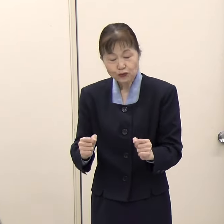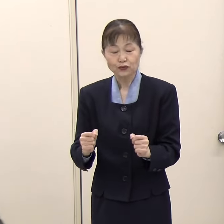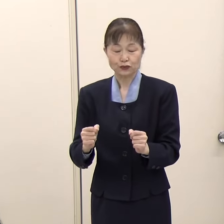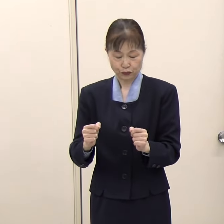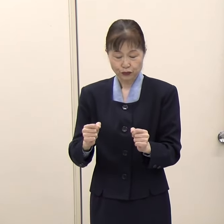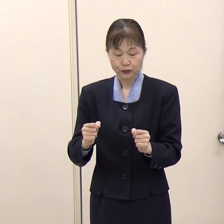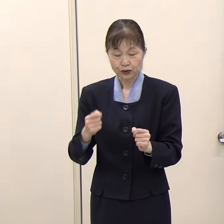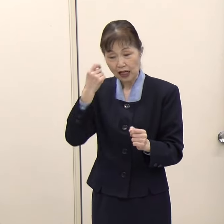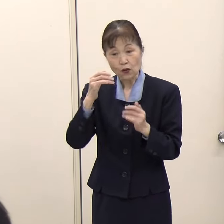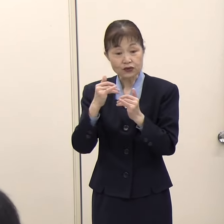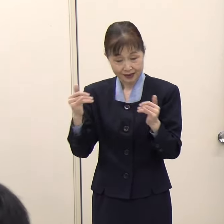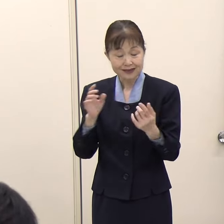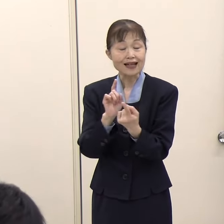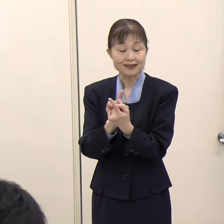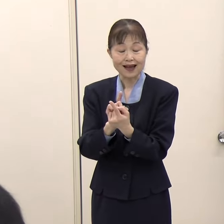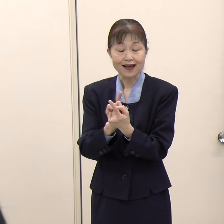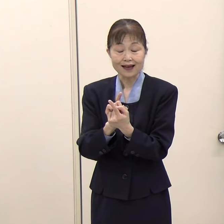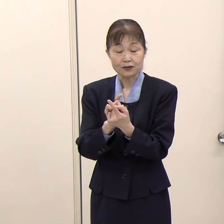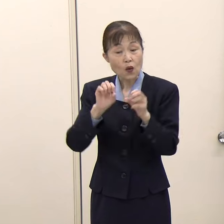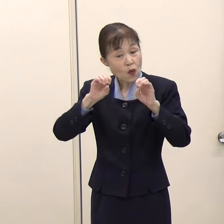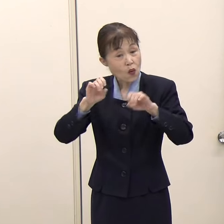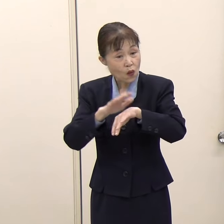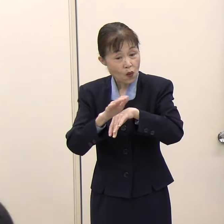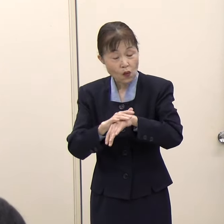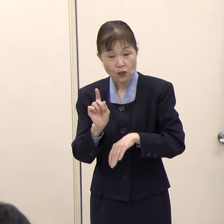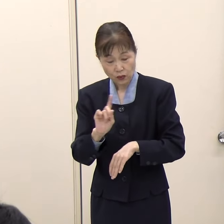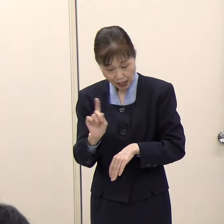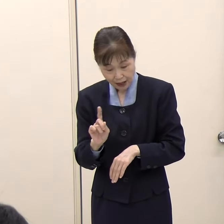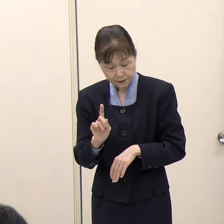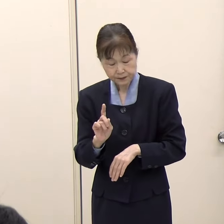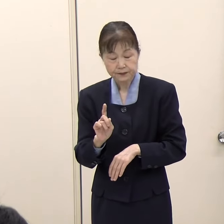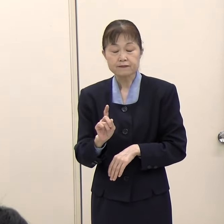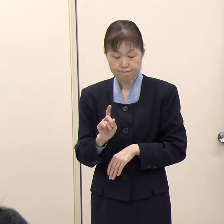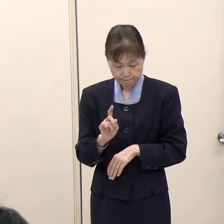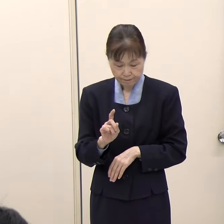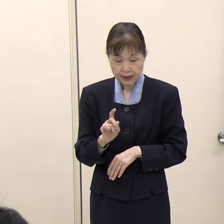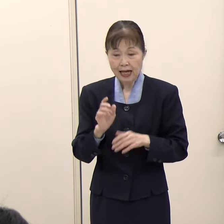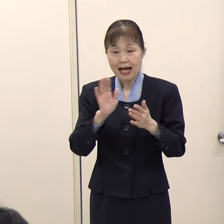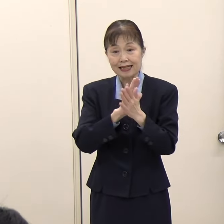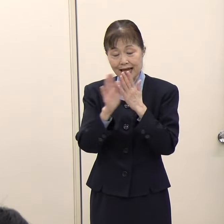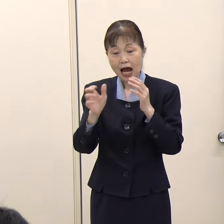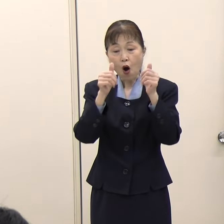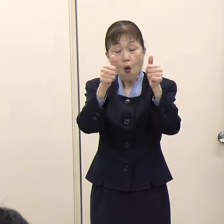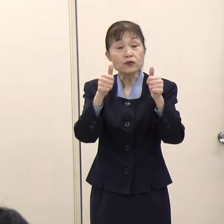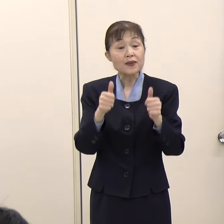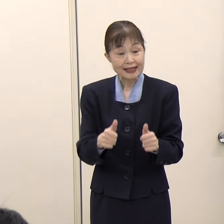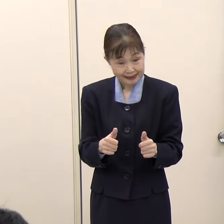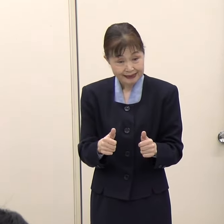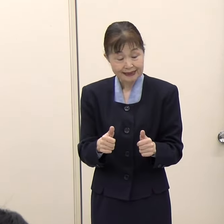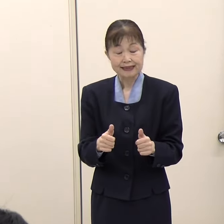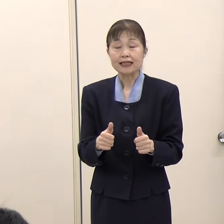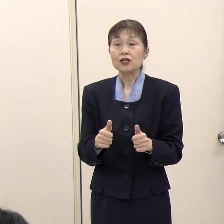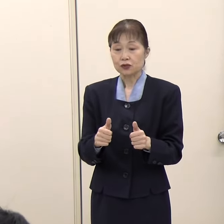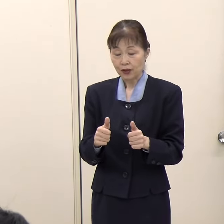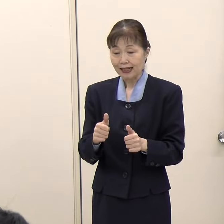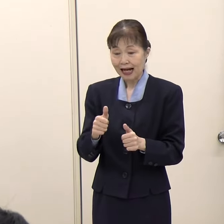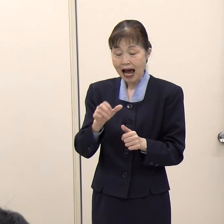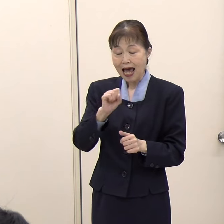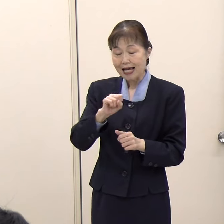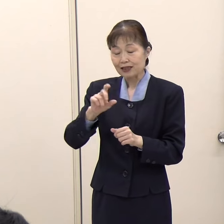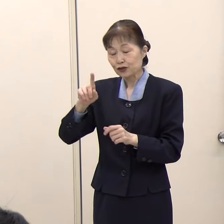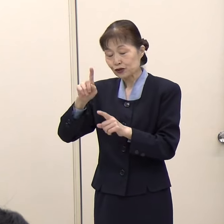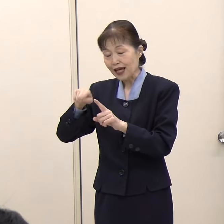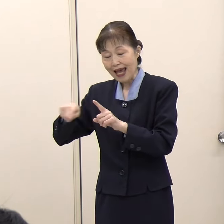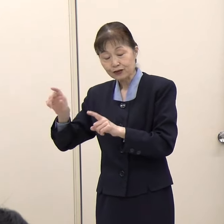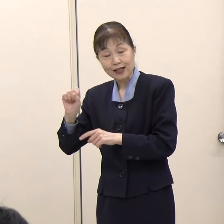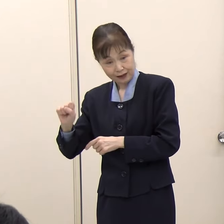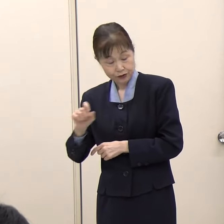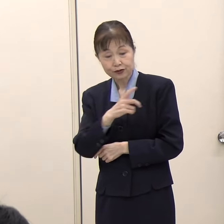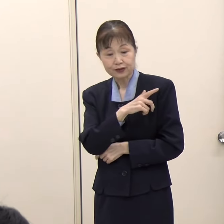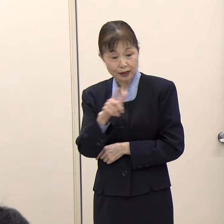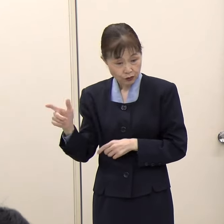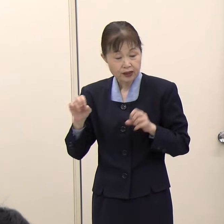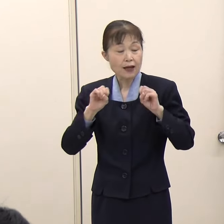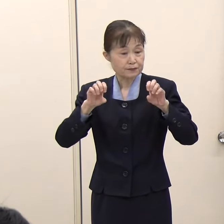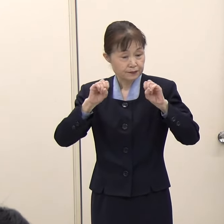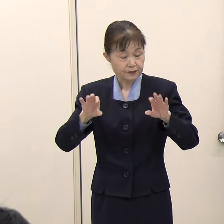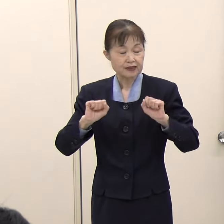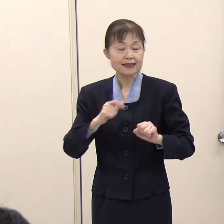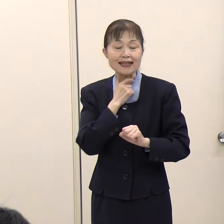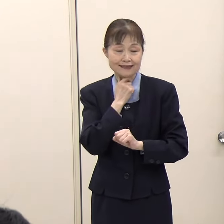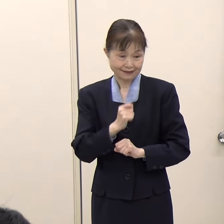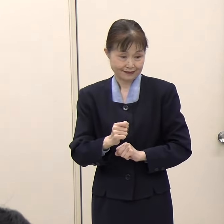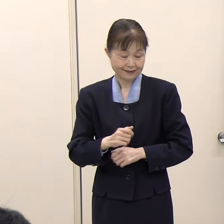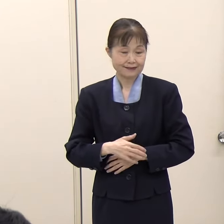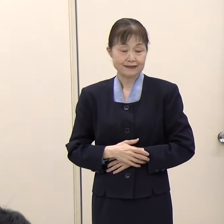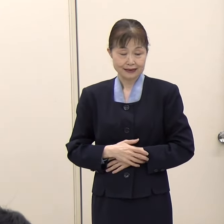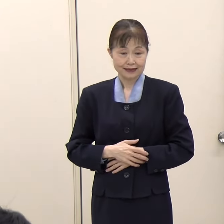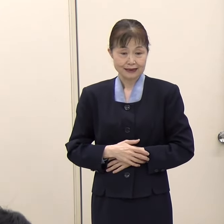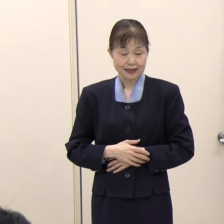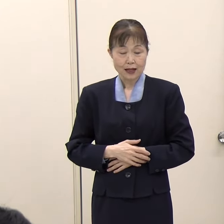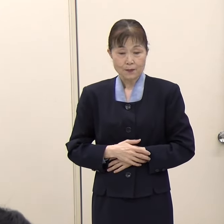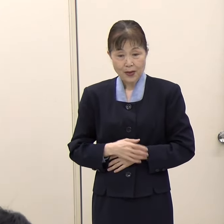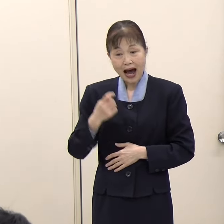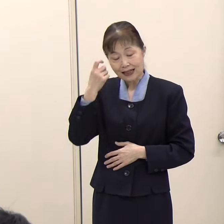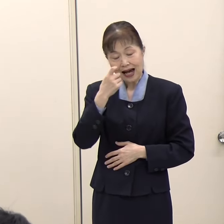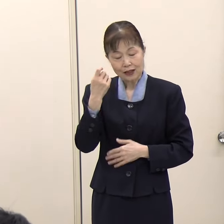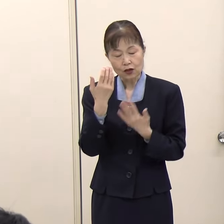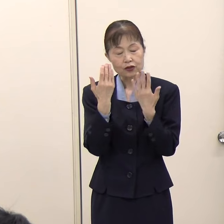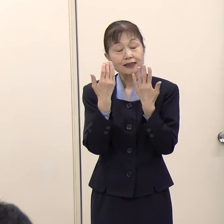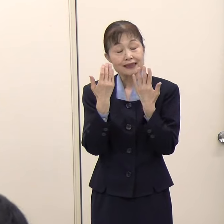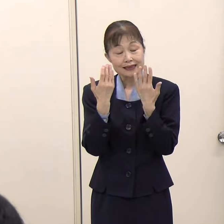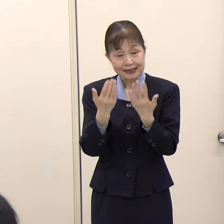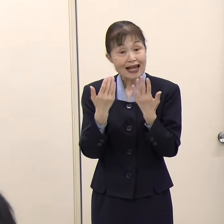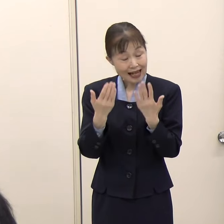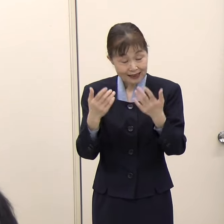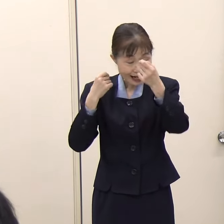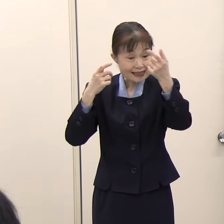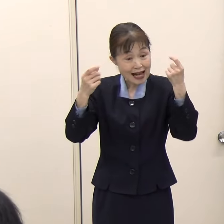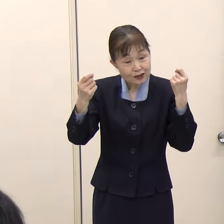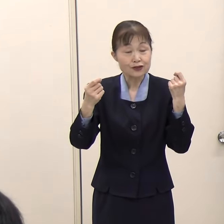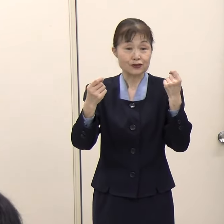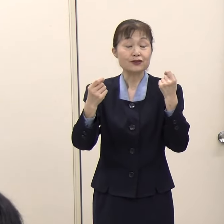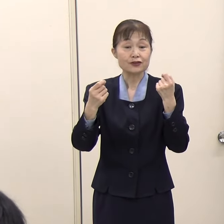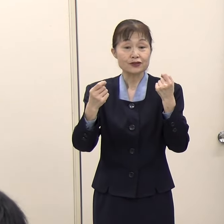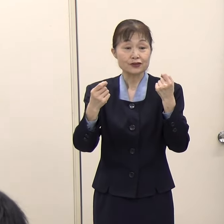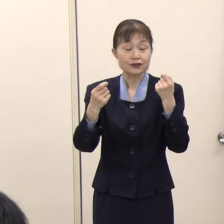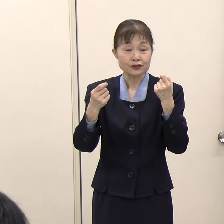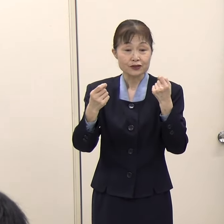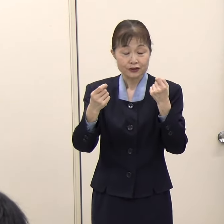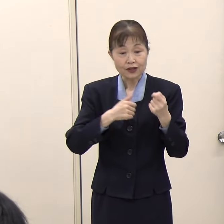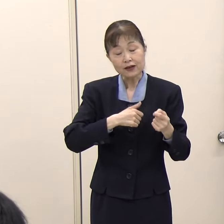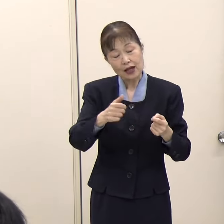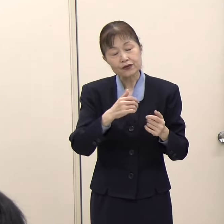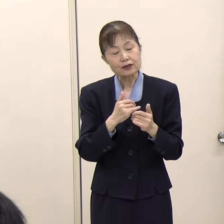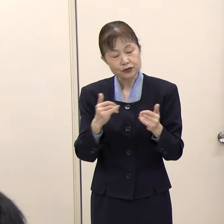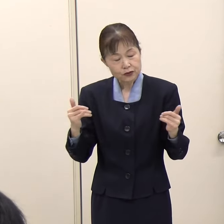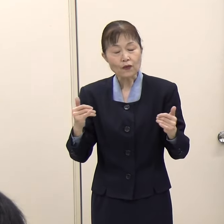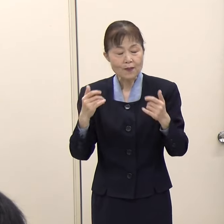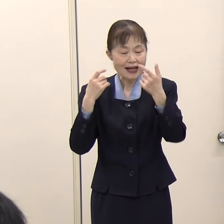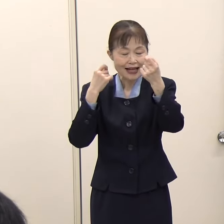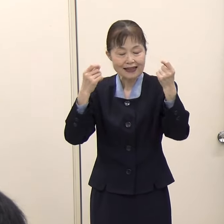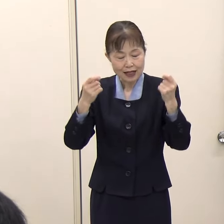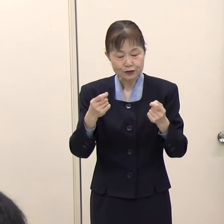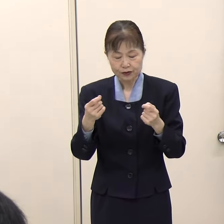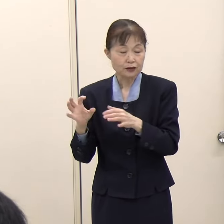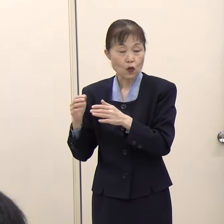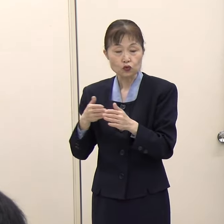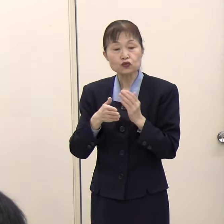（知事）県のホームページや色々なＳＮＳ、ウェブによる周知・広報を図ってまいりたいと思います。留学生であれば大学の留学生センターなどを通じてお知らせします。